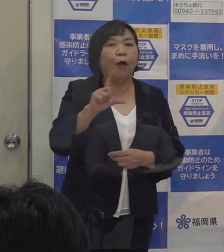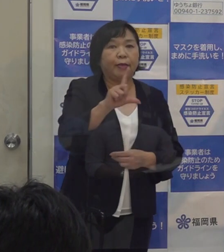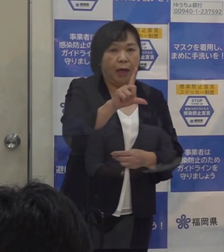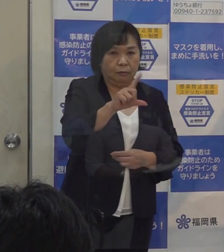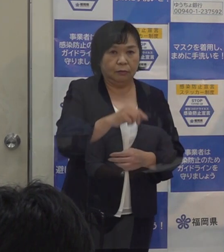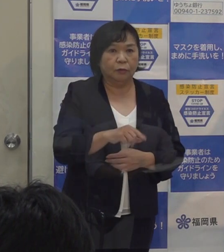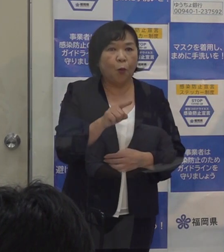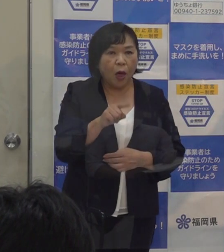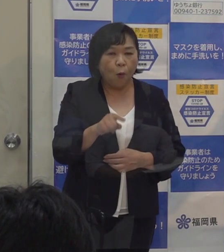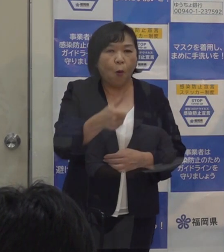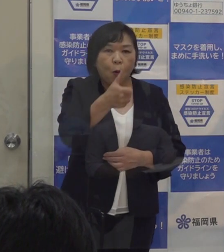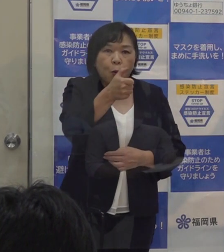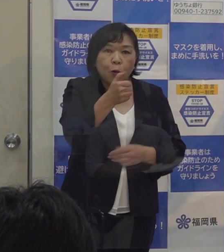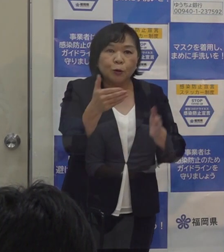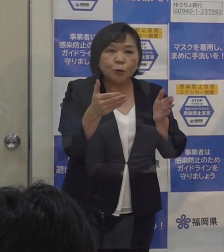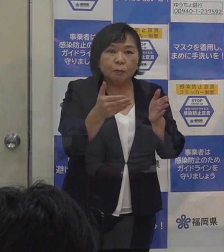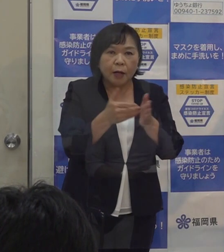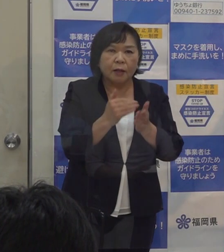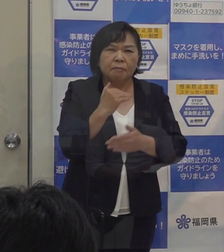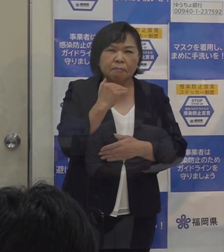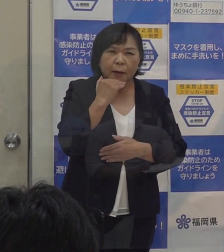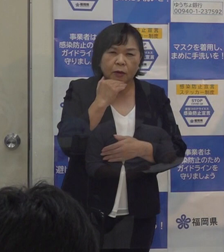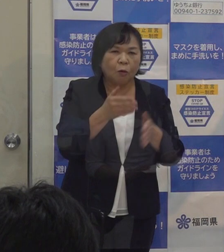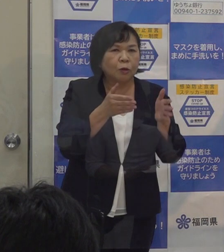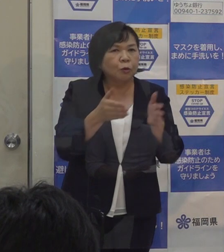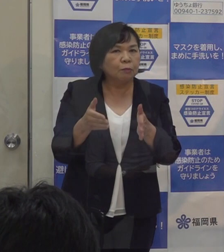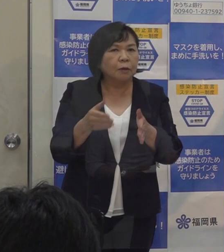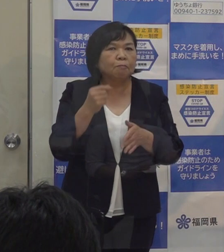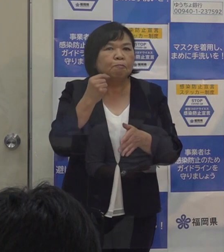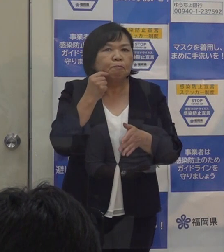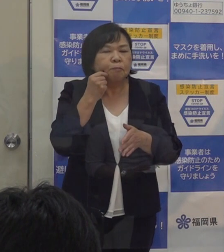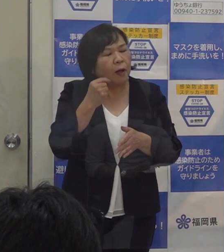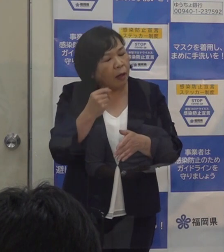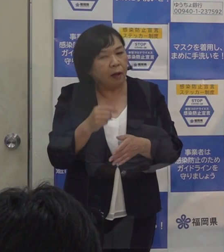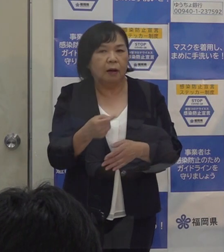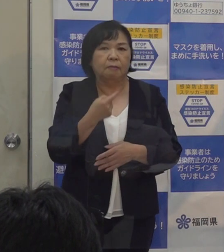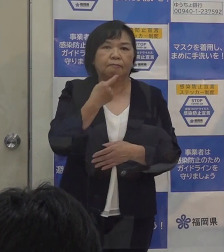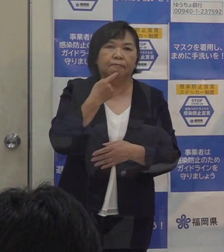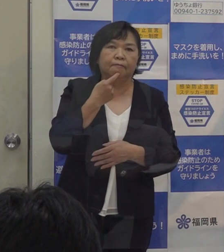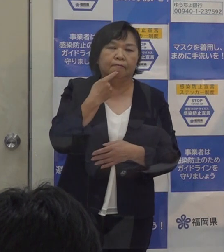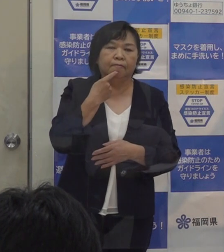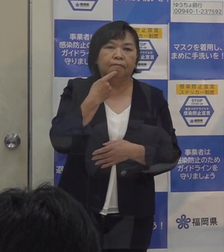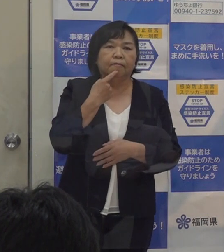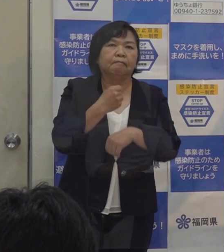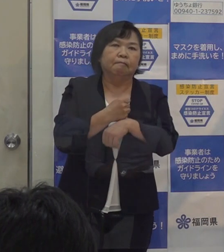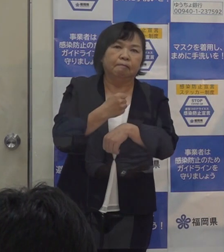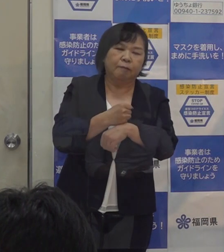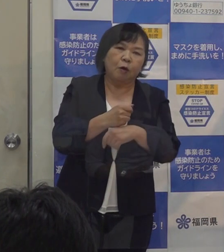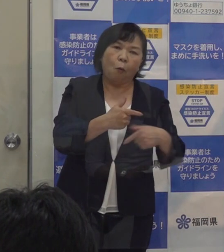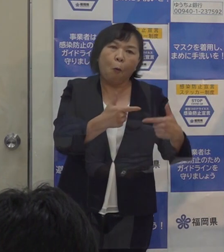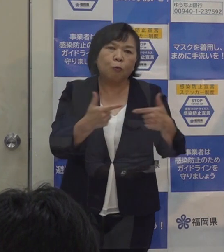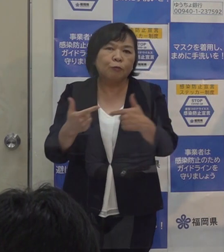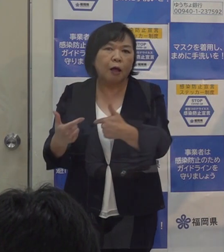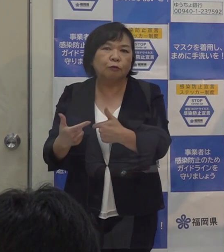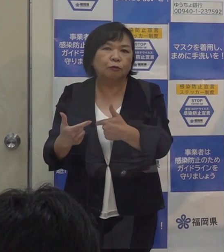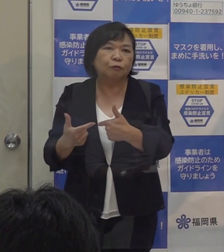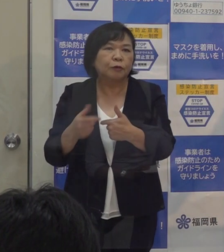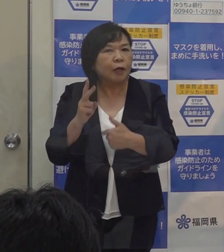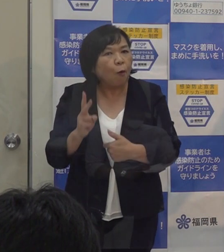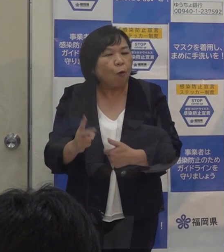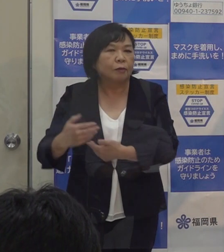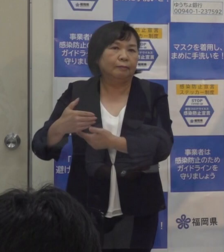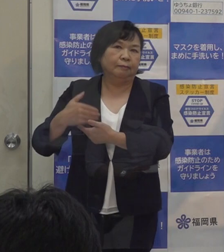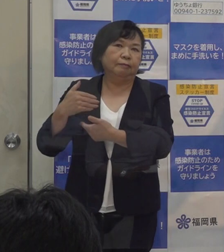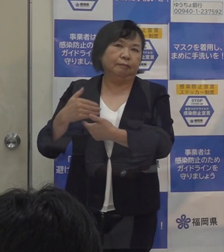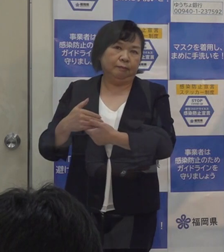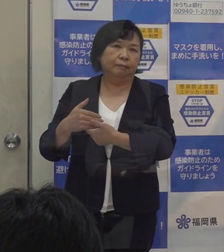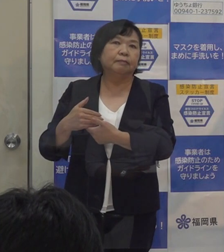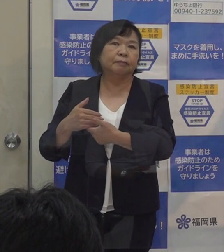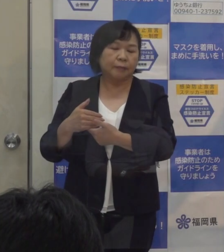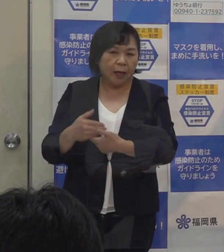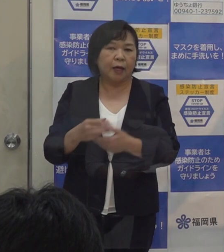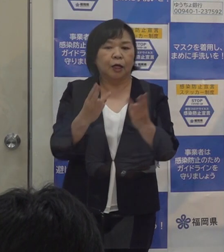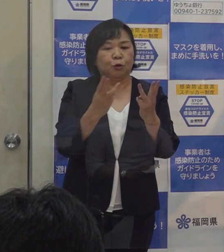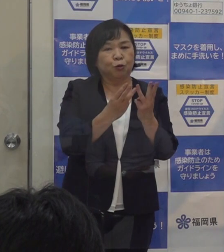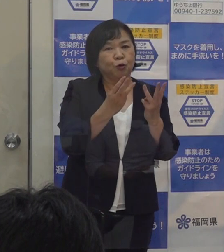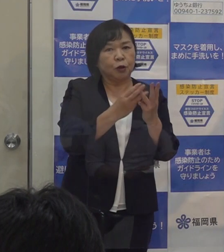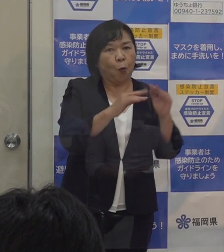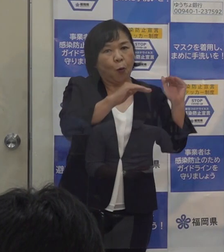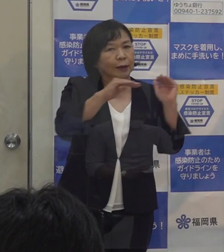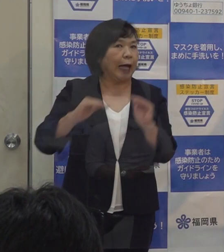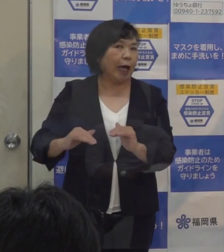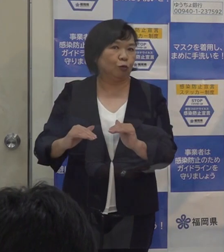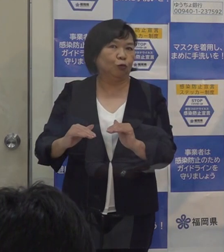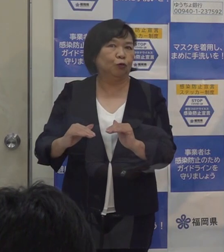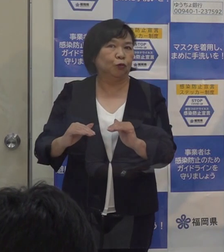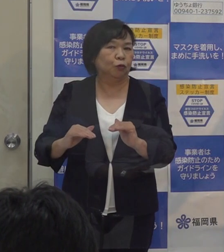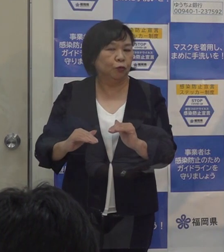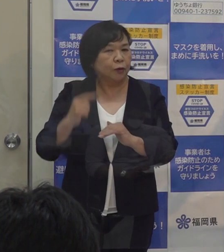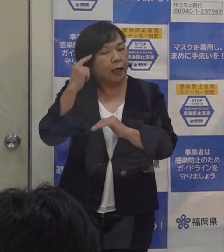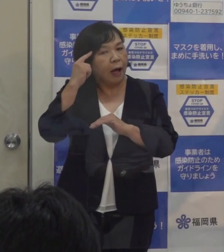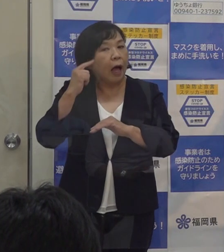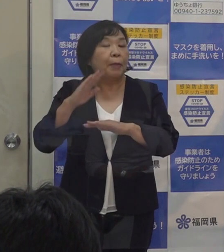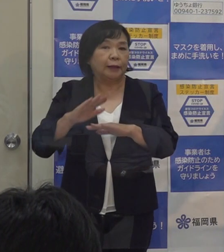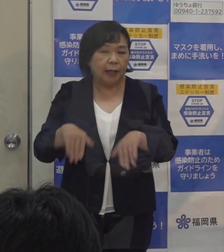５割まで待たないと準備に入らないというのは 対応が遅れる可能性があるということから その数字を下げようと考えたわけです